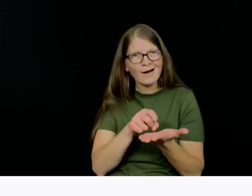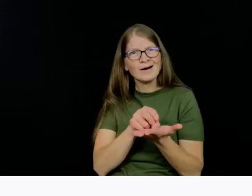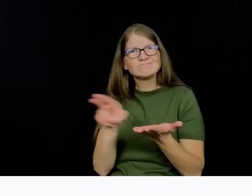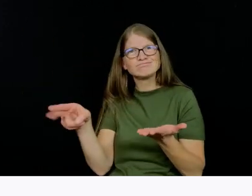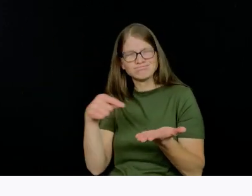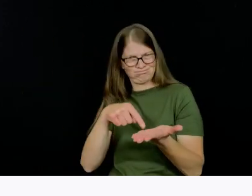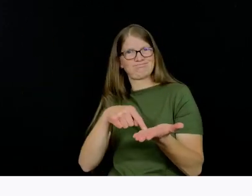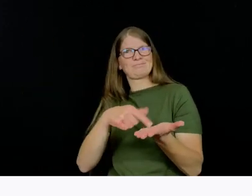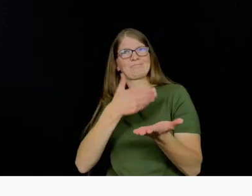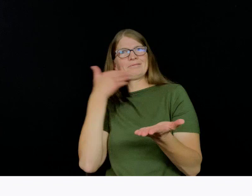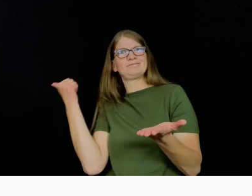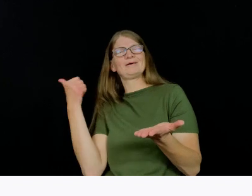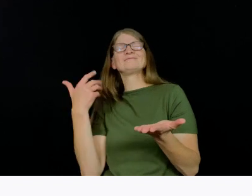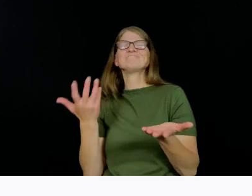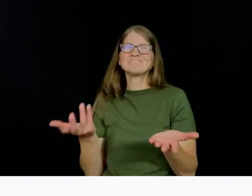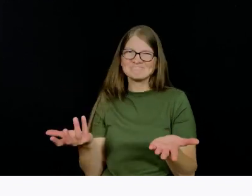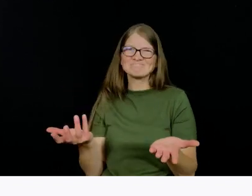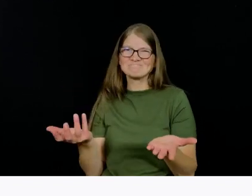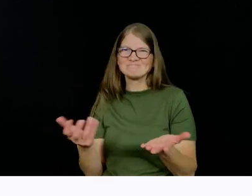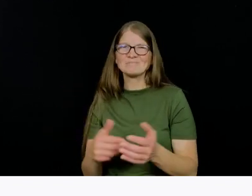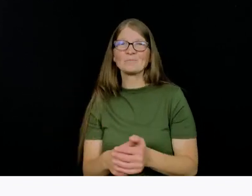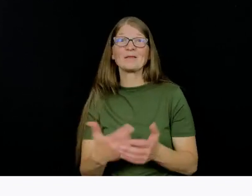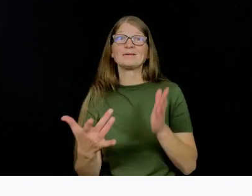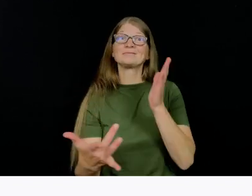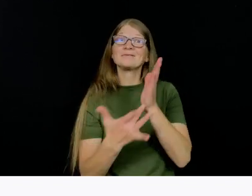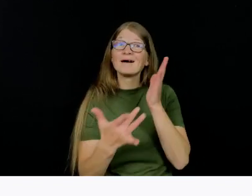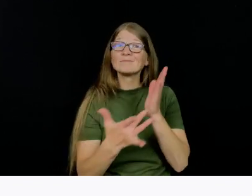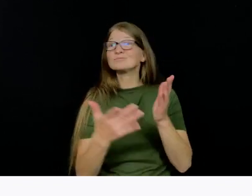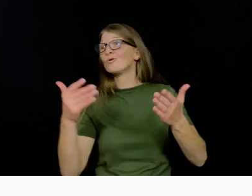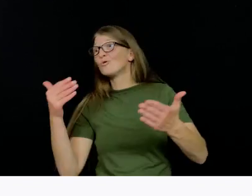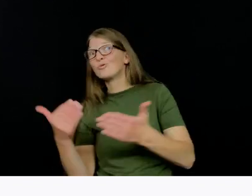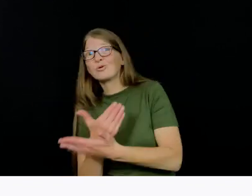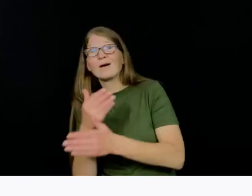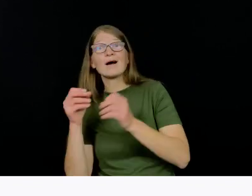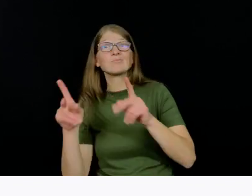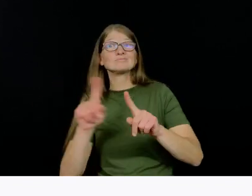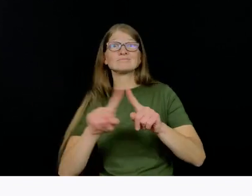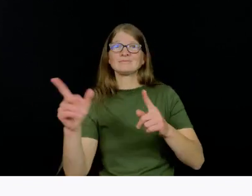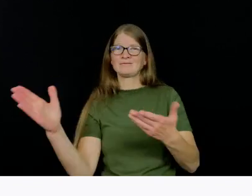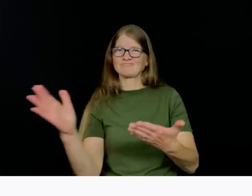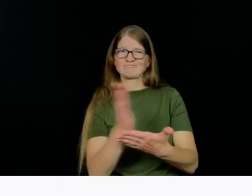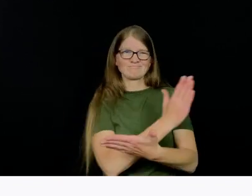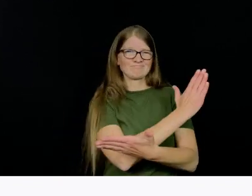من التقنيات الجديدة إلى الفرص الجديدة نحن متحمسون حقًا بشأن مستقبل البحث